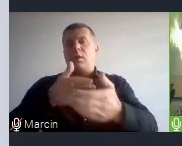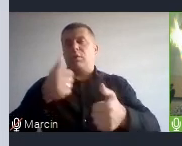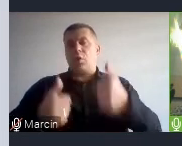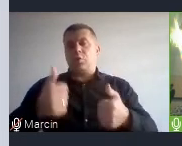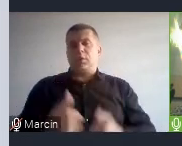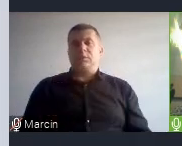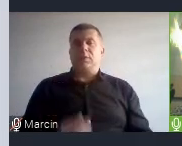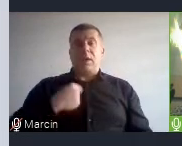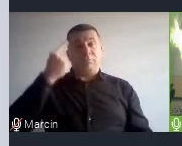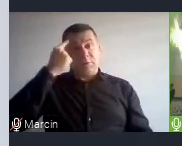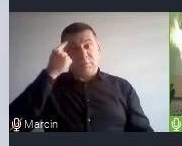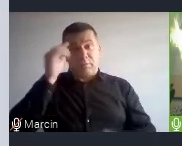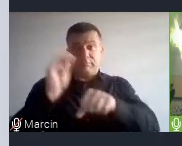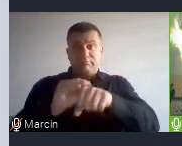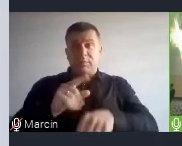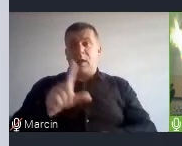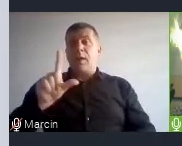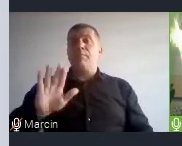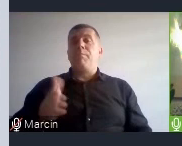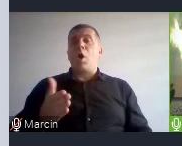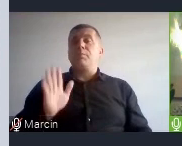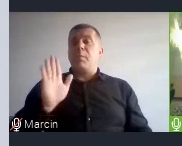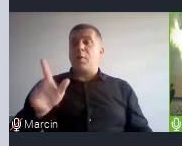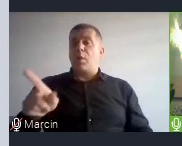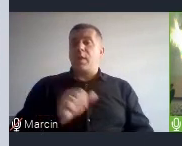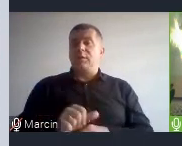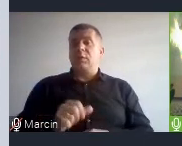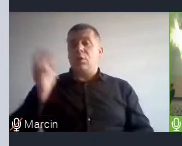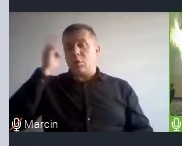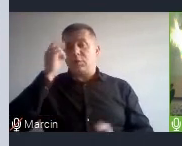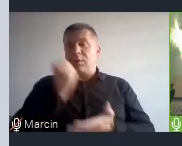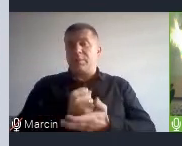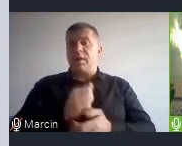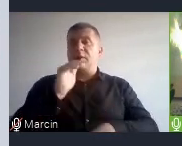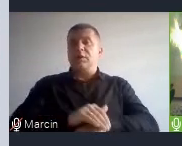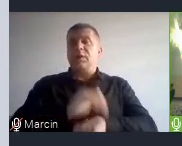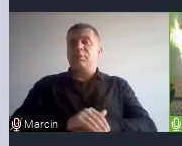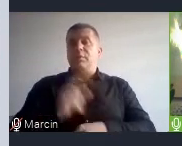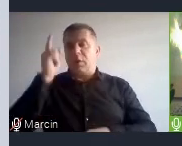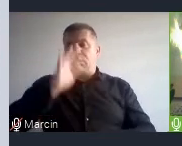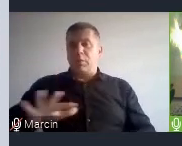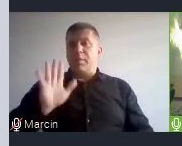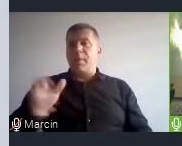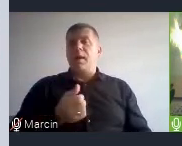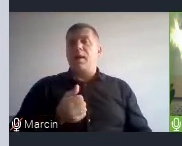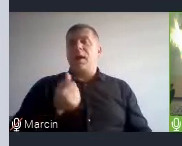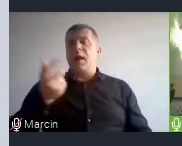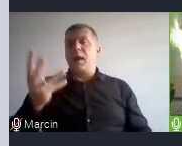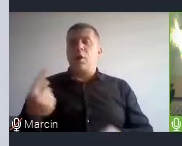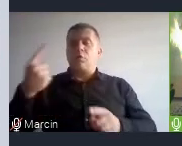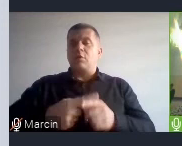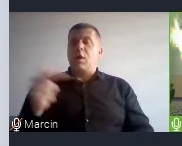Przypominam, że podmiot będący zamawiającym w rozumieniu prawa zamówień publicznych, ma kilka dodatkowych obowiązków.